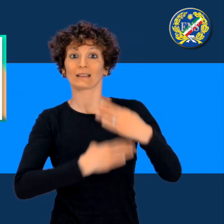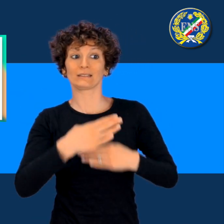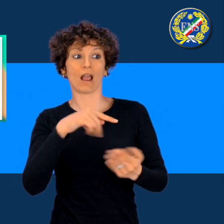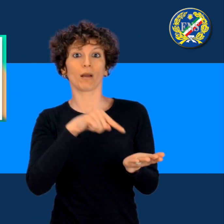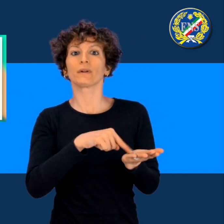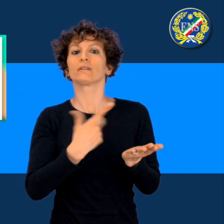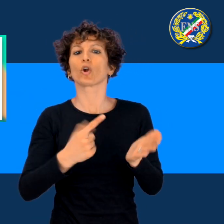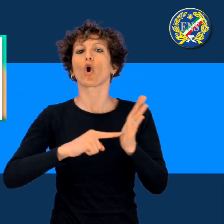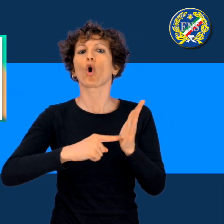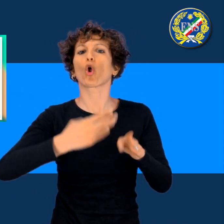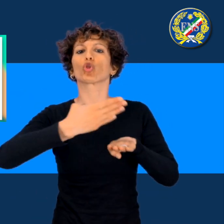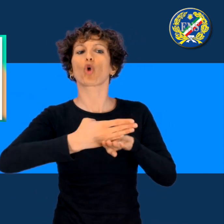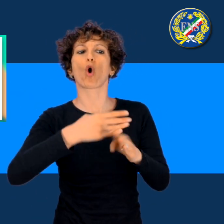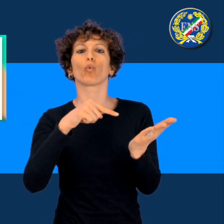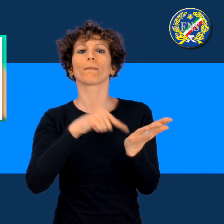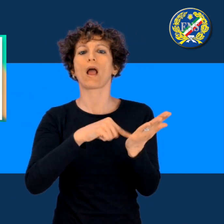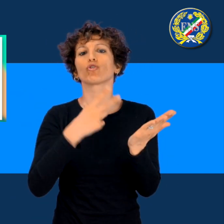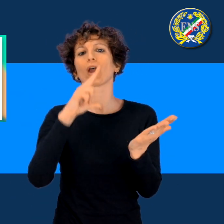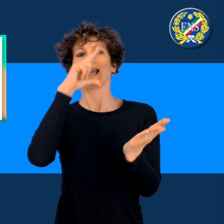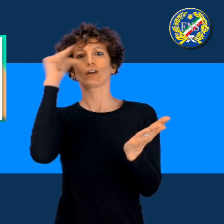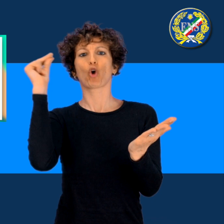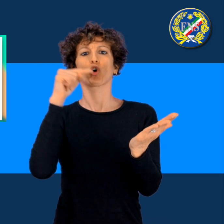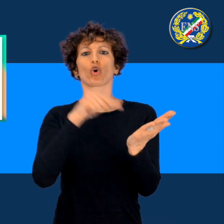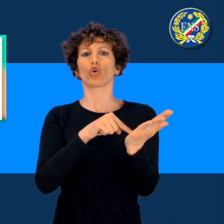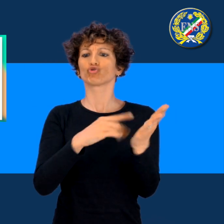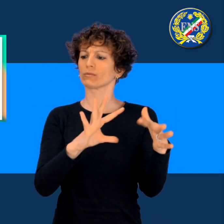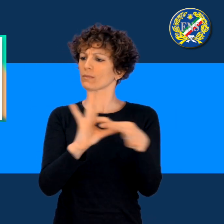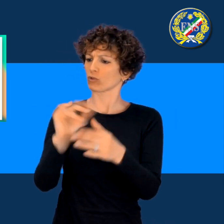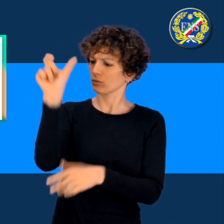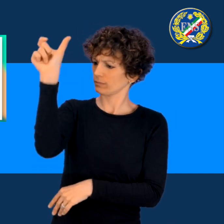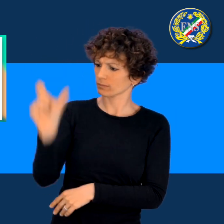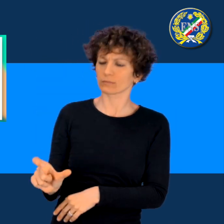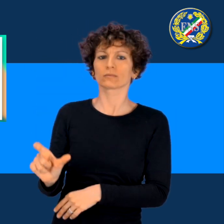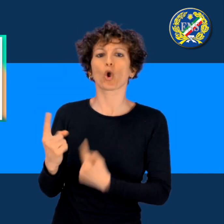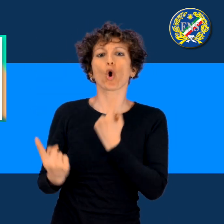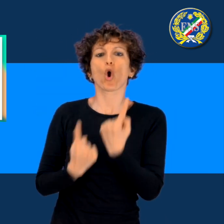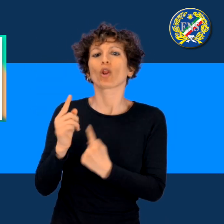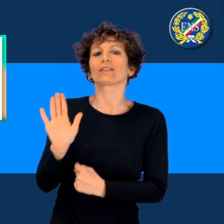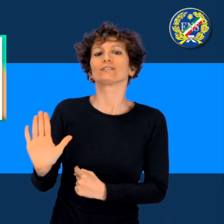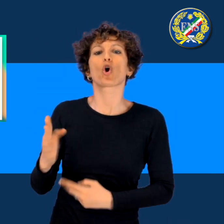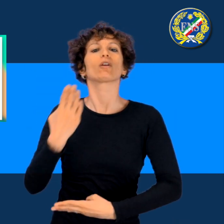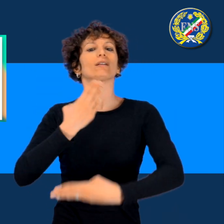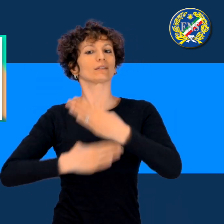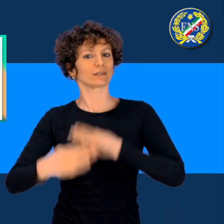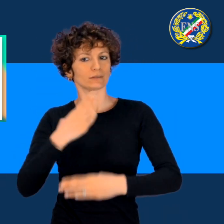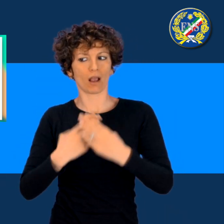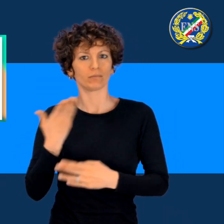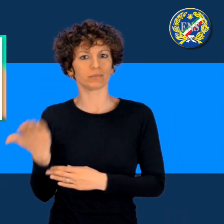La CED non è altro che un nuovo documento di riconoscimento che consentirà di attestare